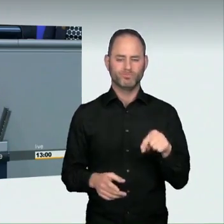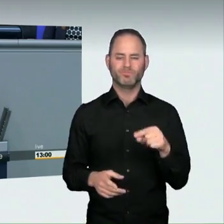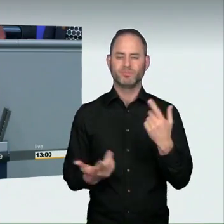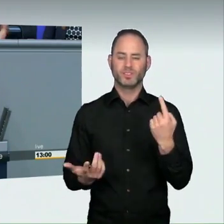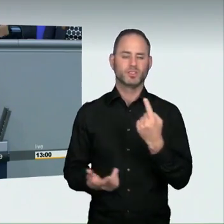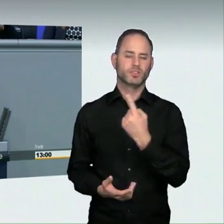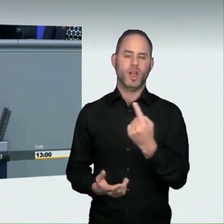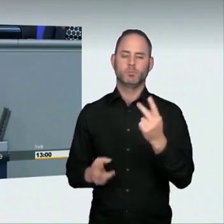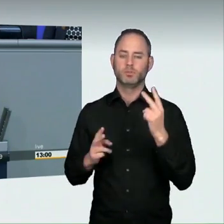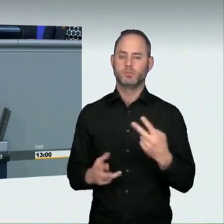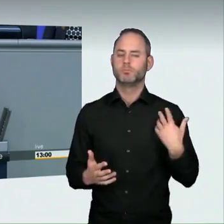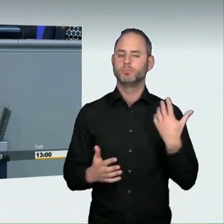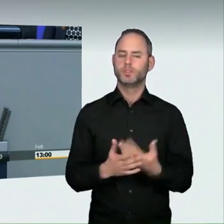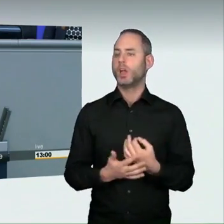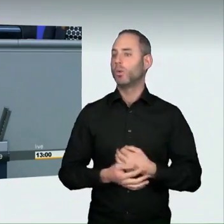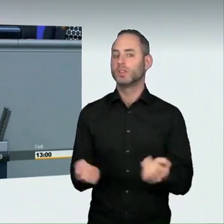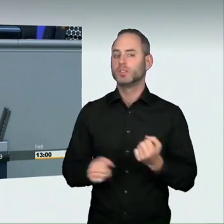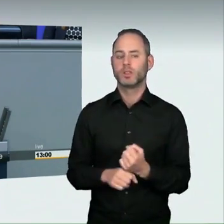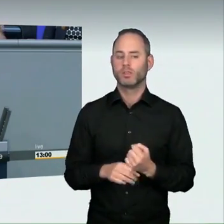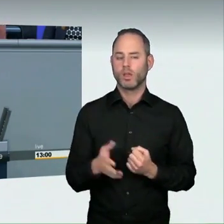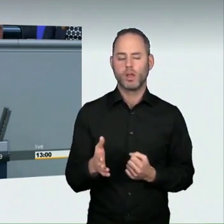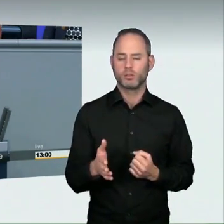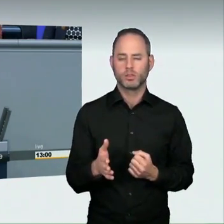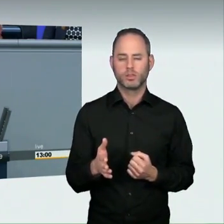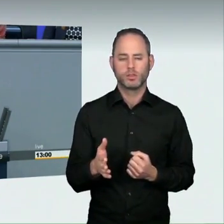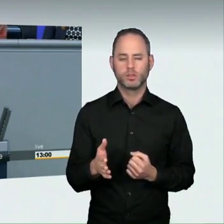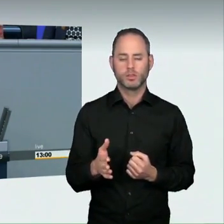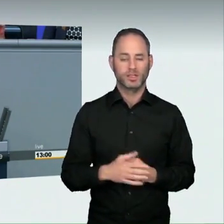hat Herr Luczak vorgeführt; das muss man erst mal hinkriegen.